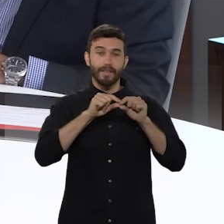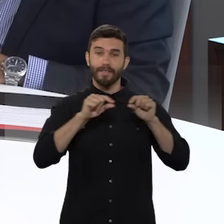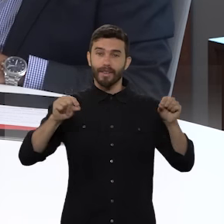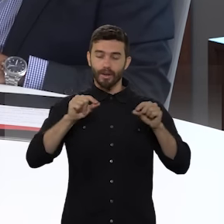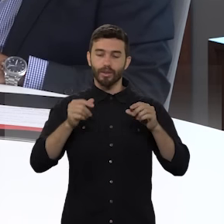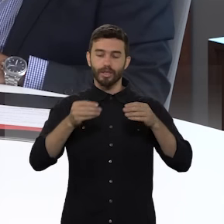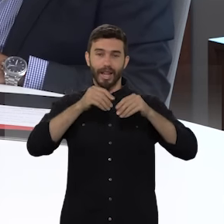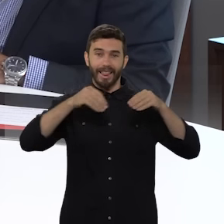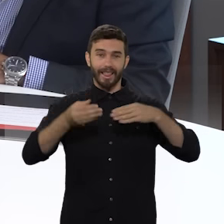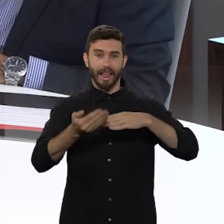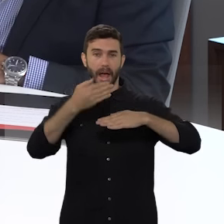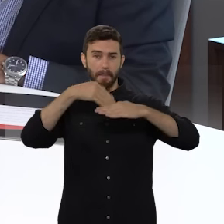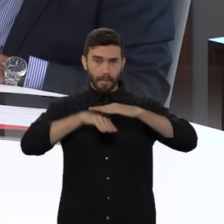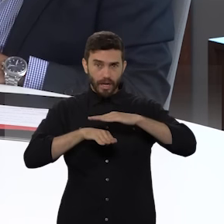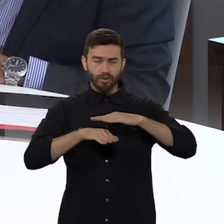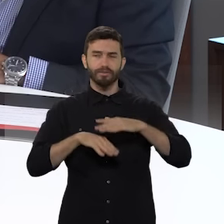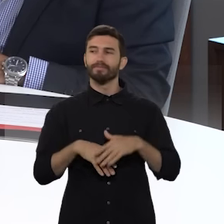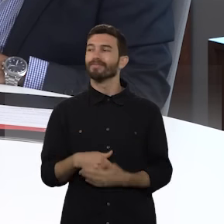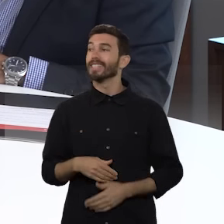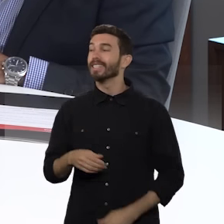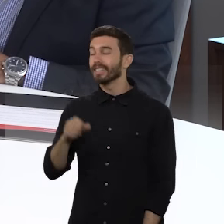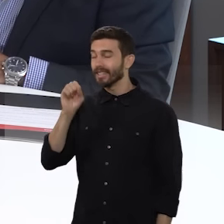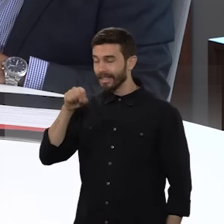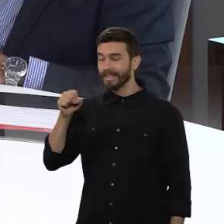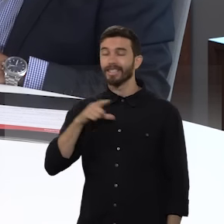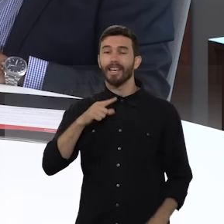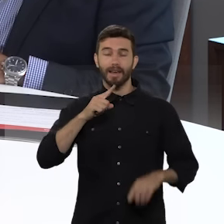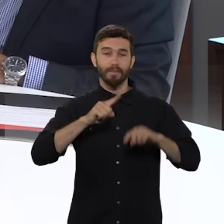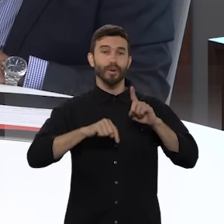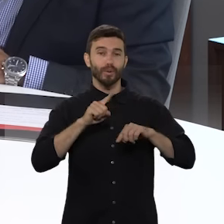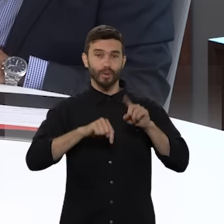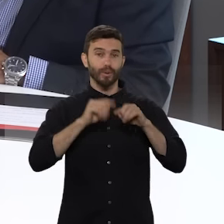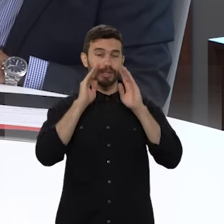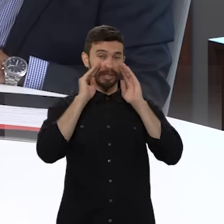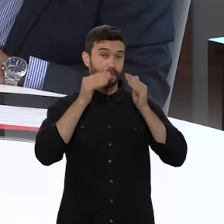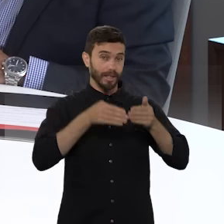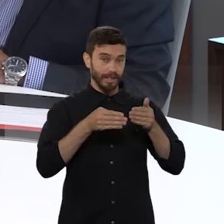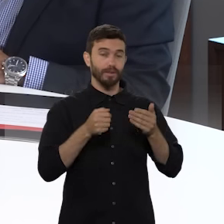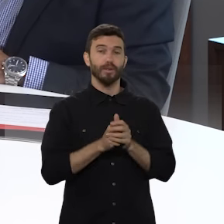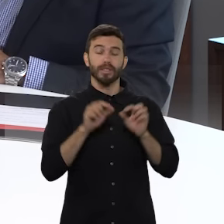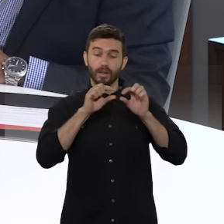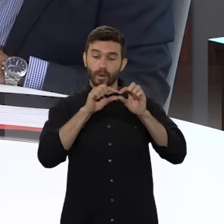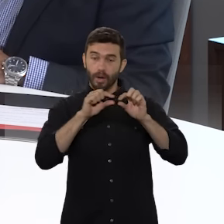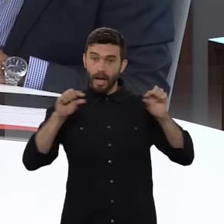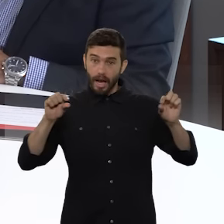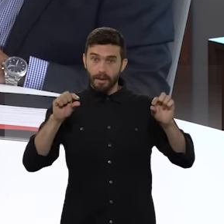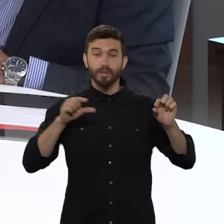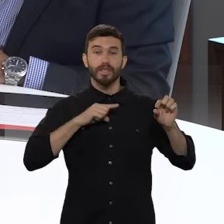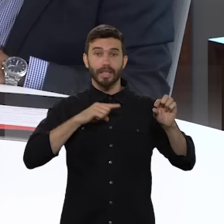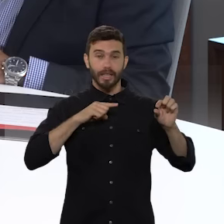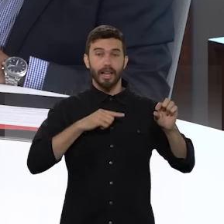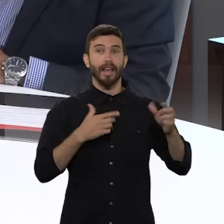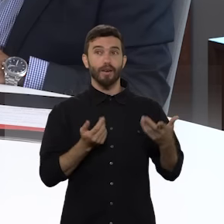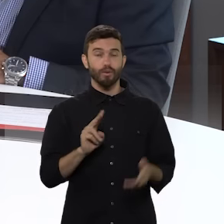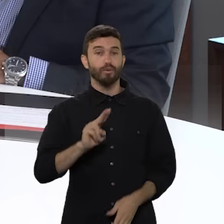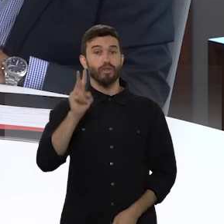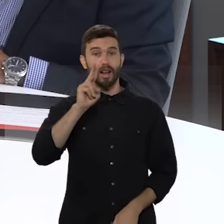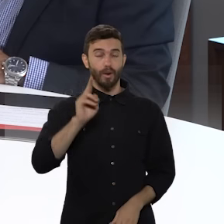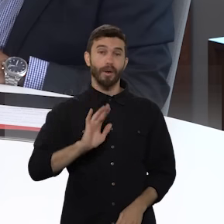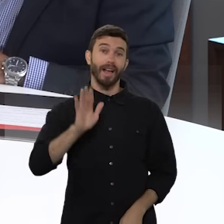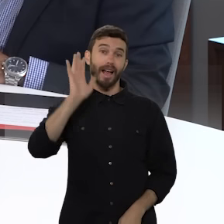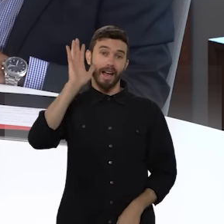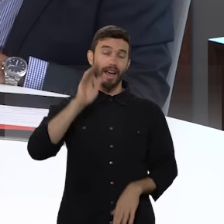Tem. Existem produtos específicos, são cabos que tem um valor agregado maior, uma tecnologia maior,